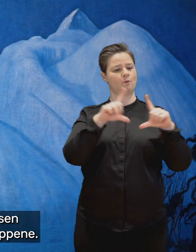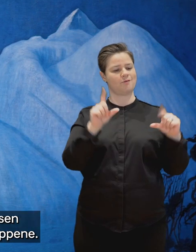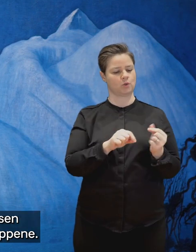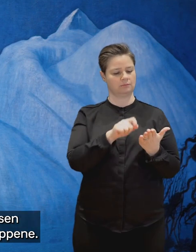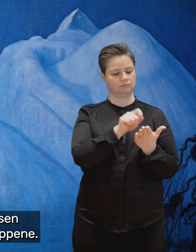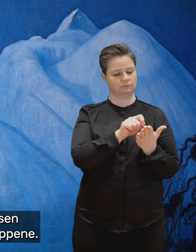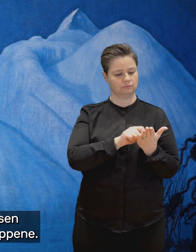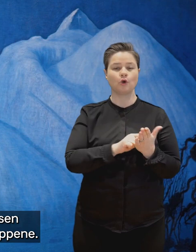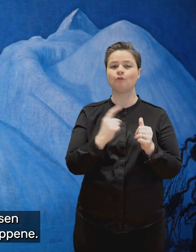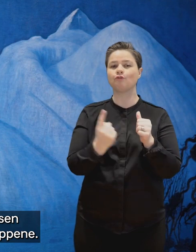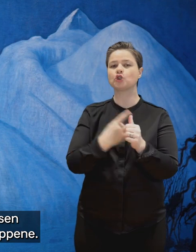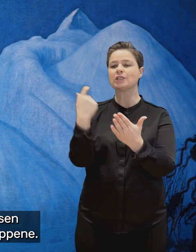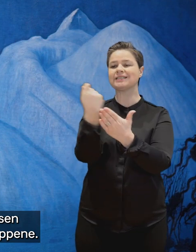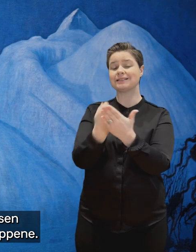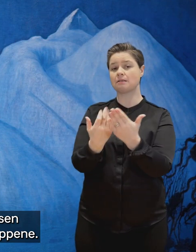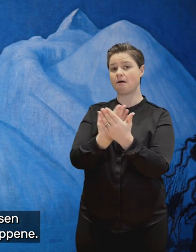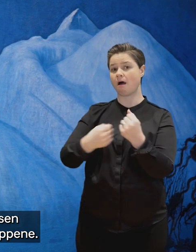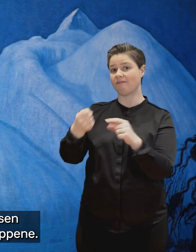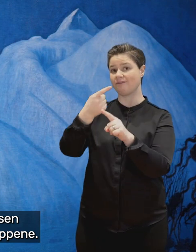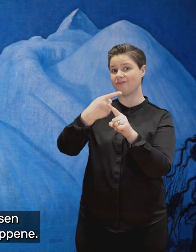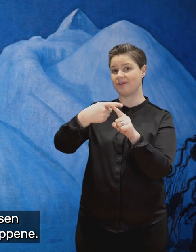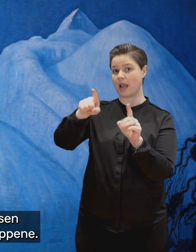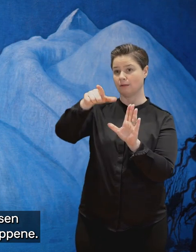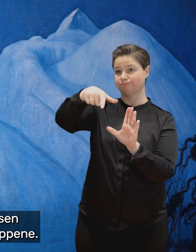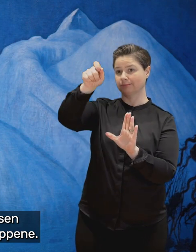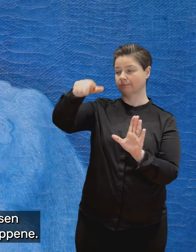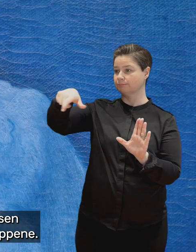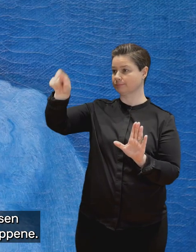og tegner den første skissen av fjellmassivet med de to toppene.